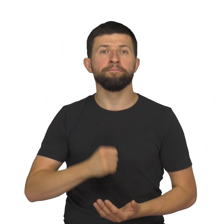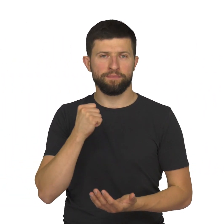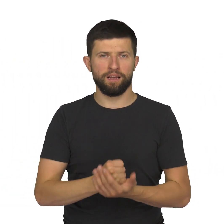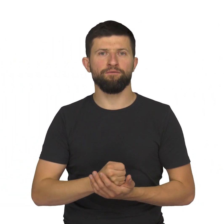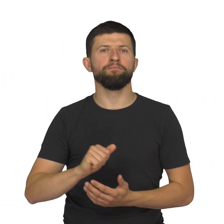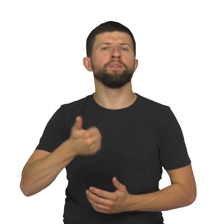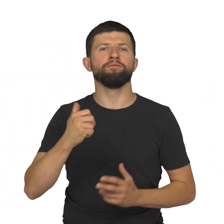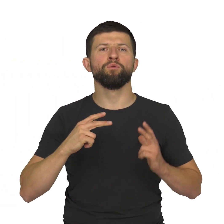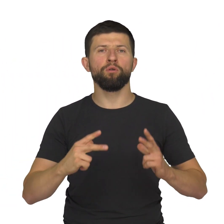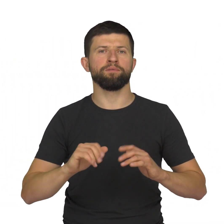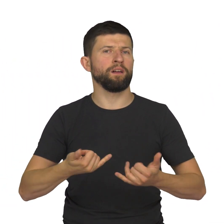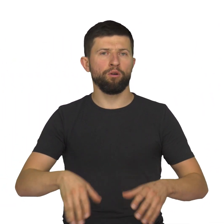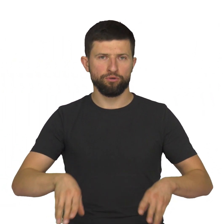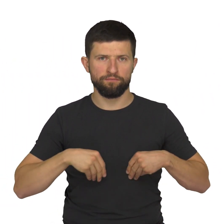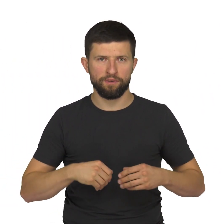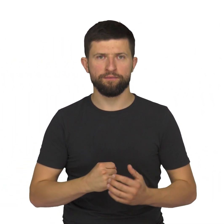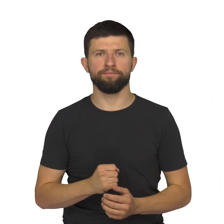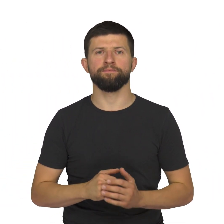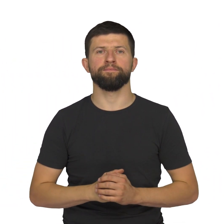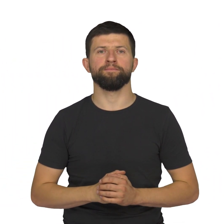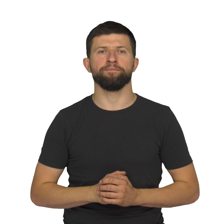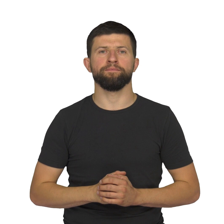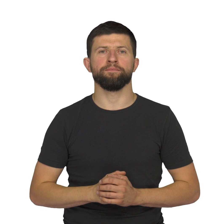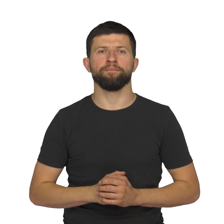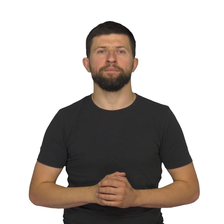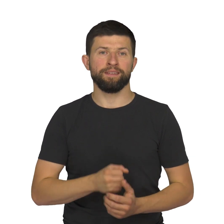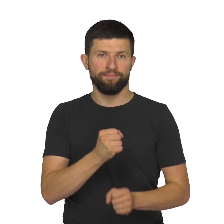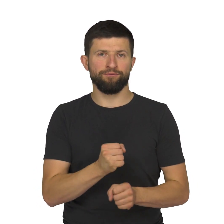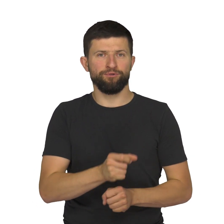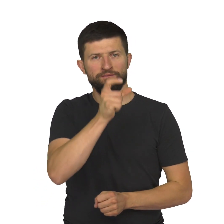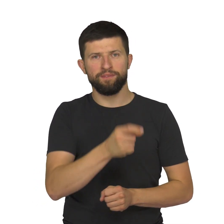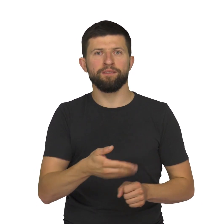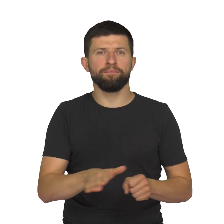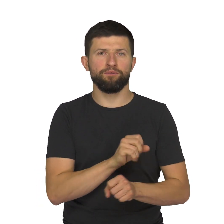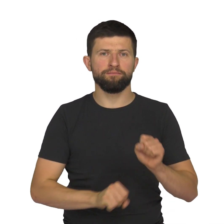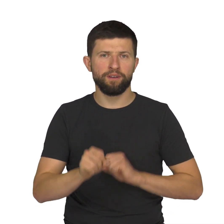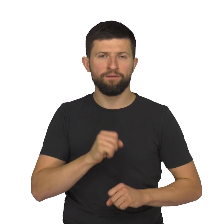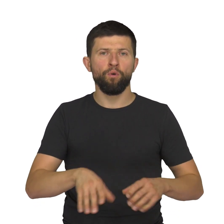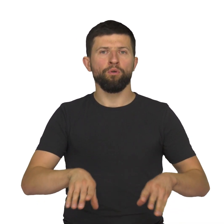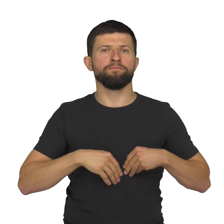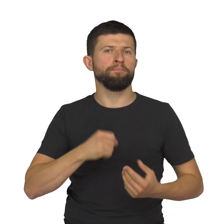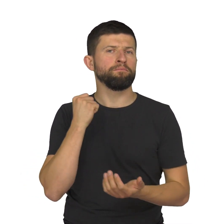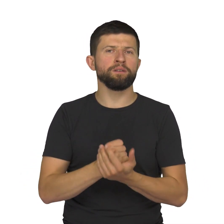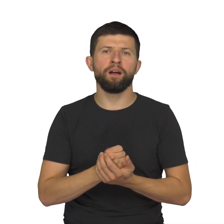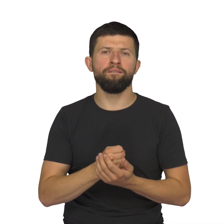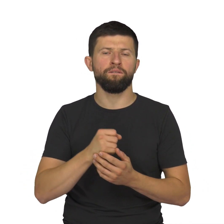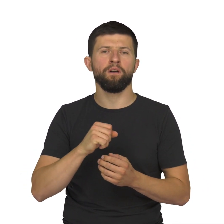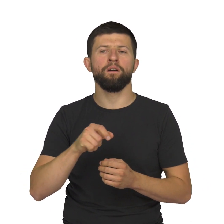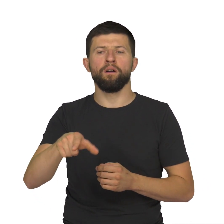Jak nabyć prawa do pierwszego urlopu? Pracownik niepełnosprawny uzyskuje prawo